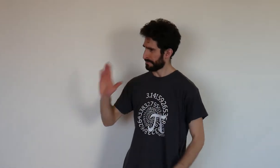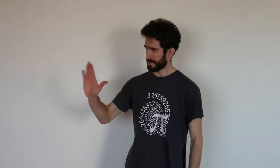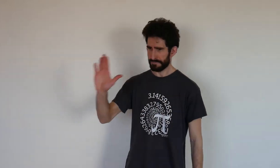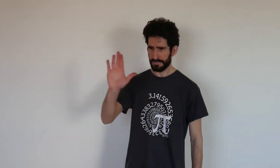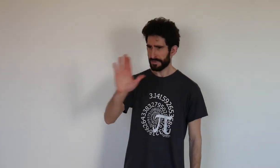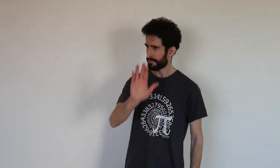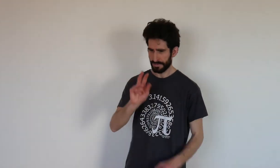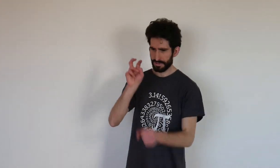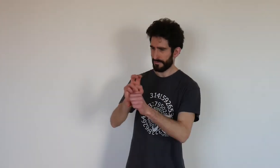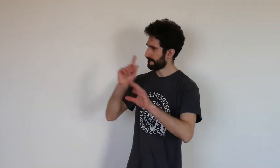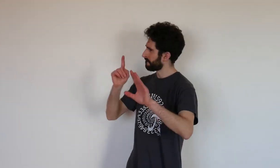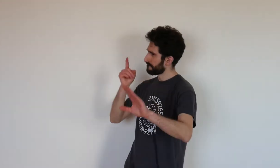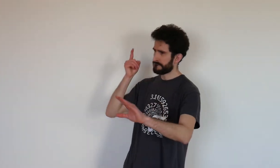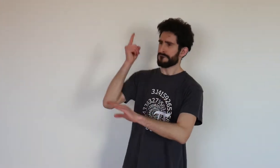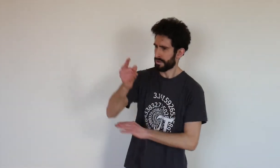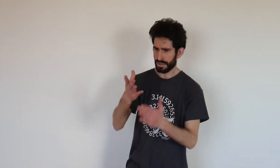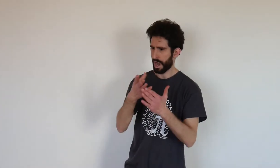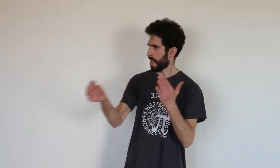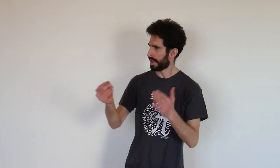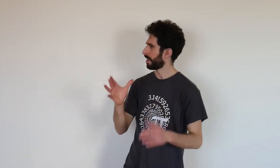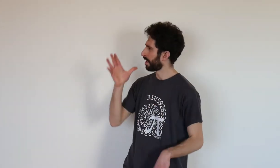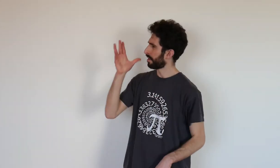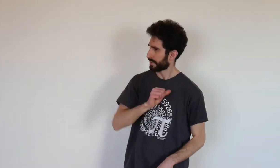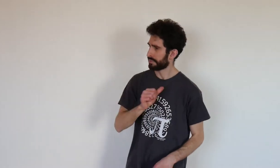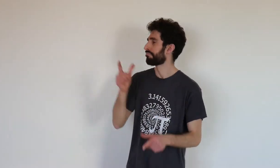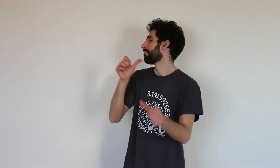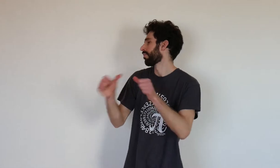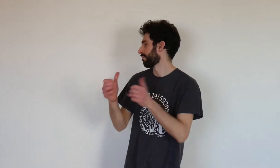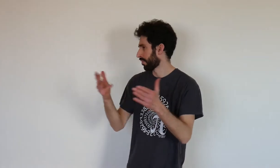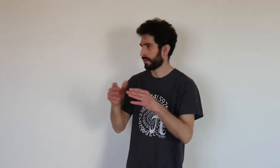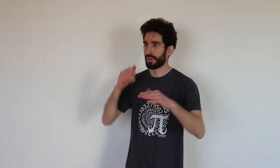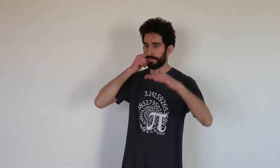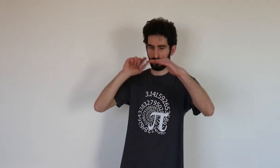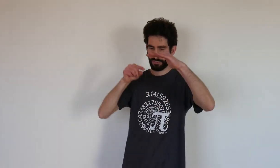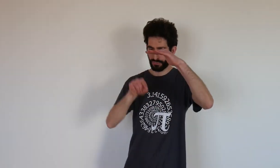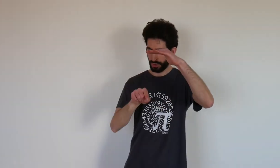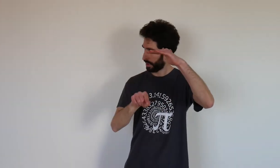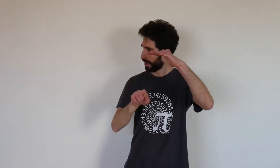des personnes sont individuelles, uniques, immuables et inaltérables.